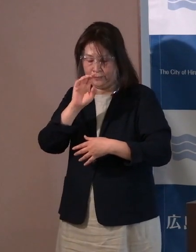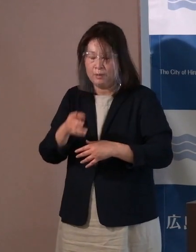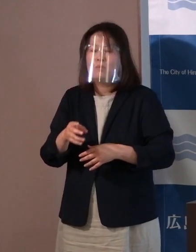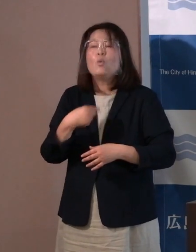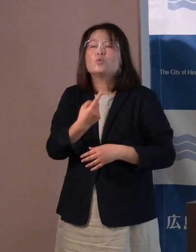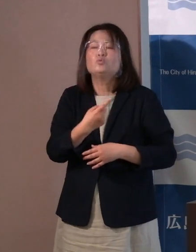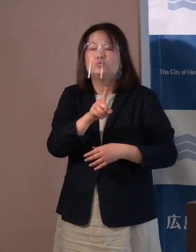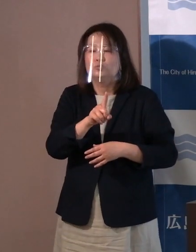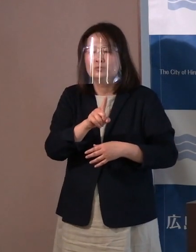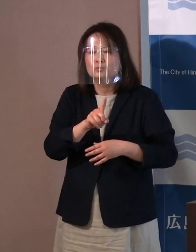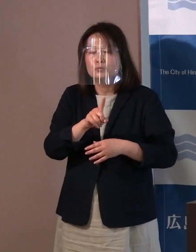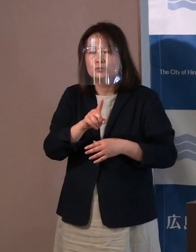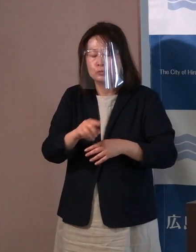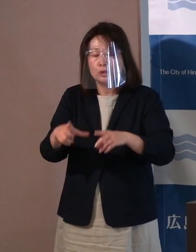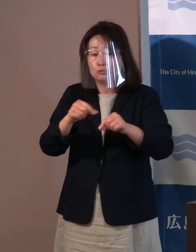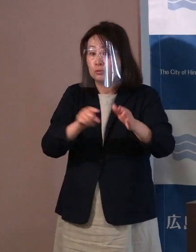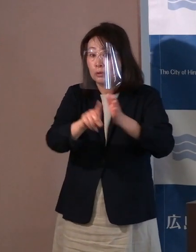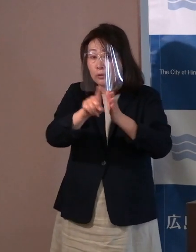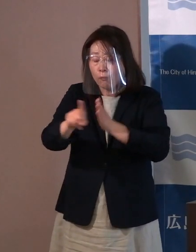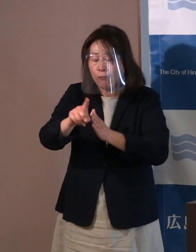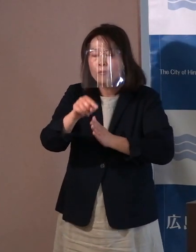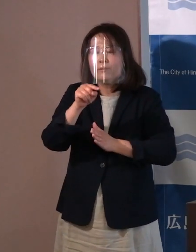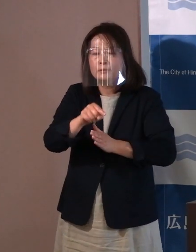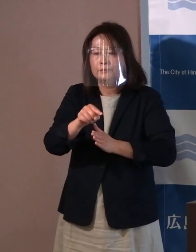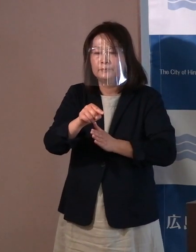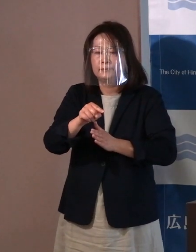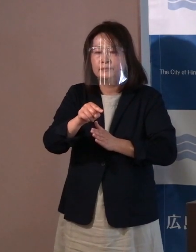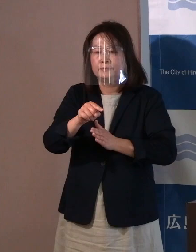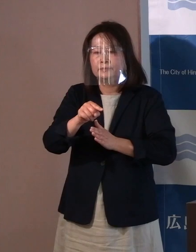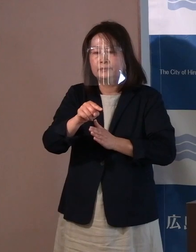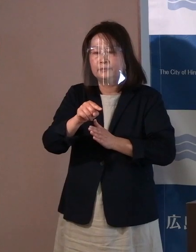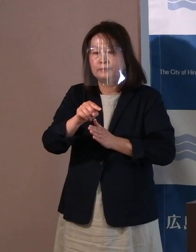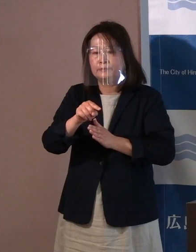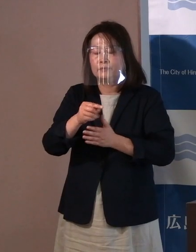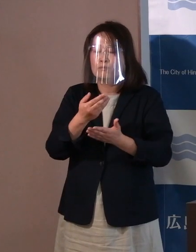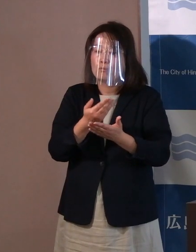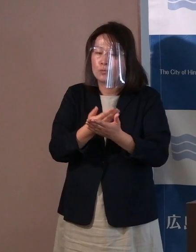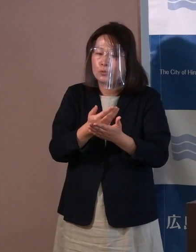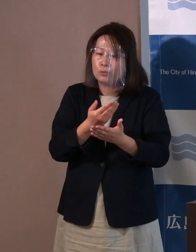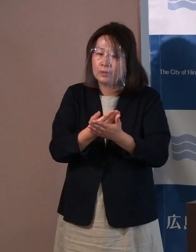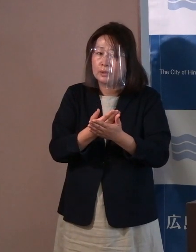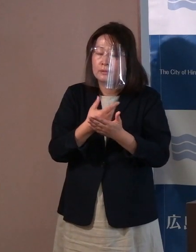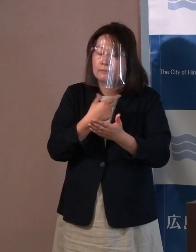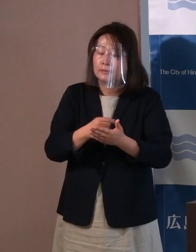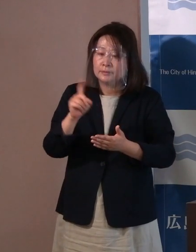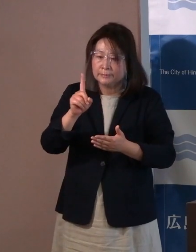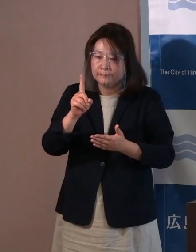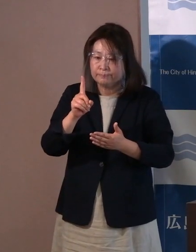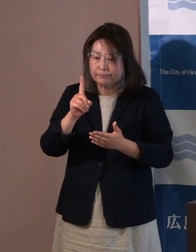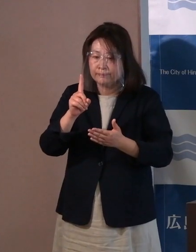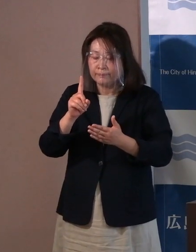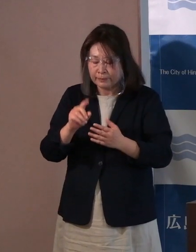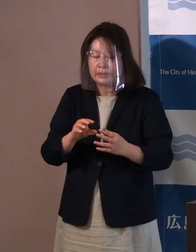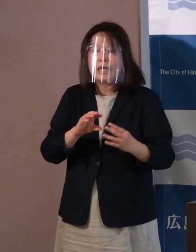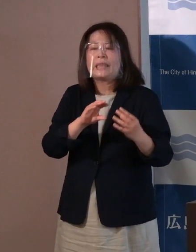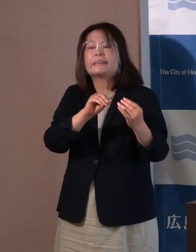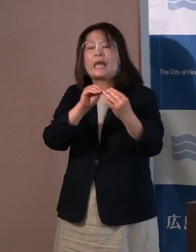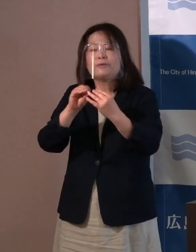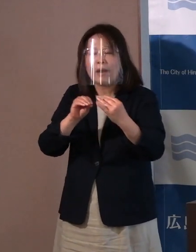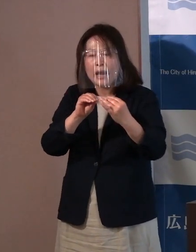為政者の方に関しては求めていくことは 対話を通じた信頼関係の構築｡